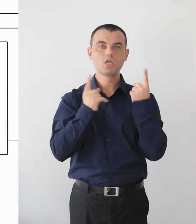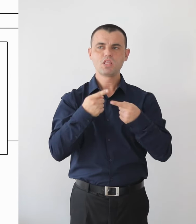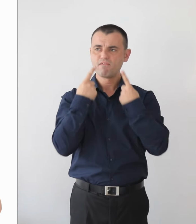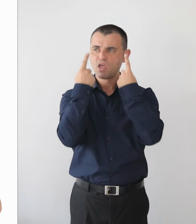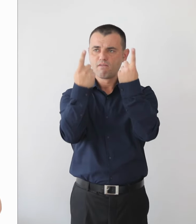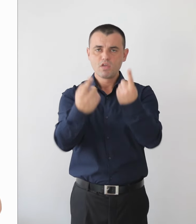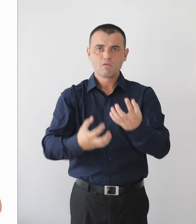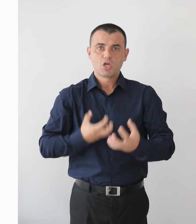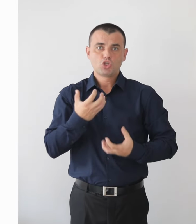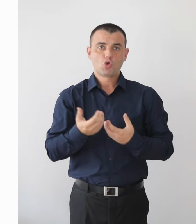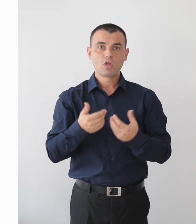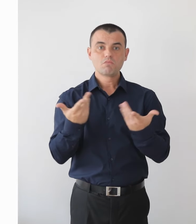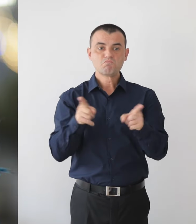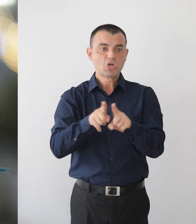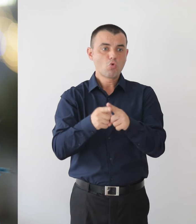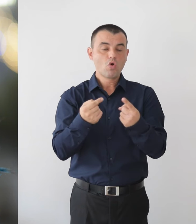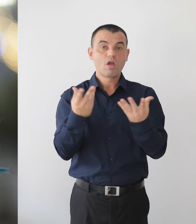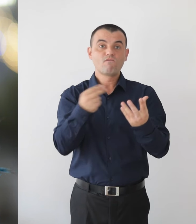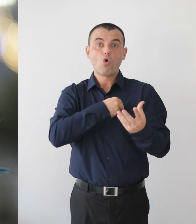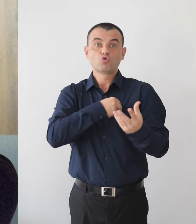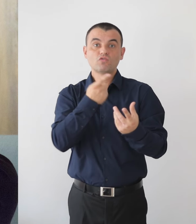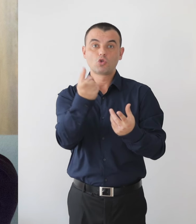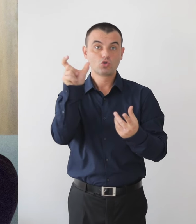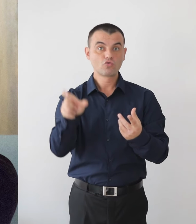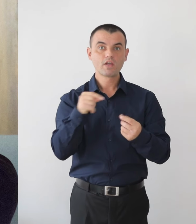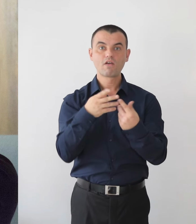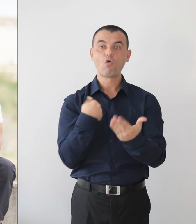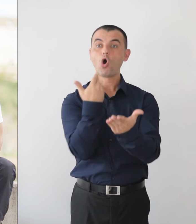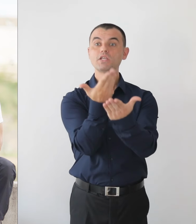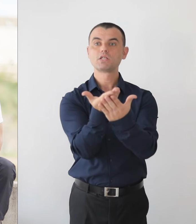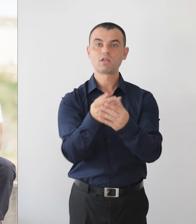Това трябва да са видимите емоции като това, което този човек чувства или изразява,